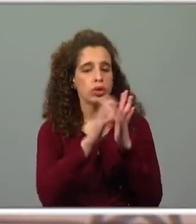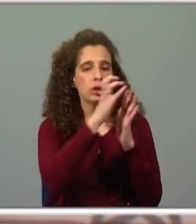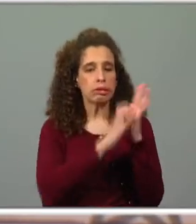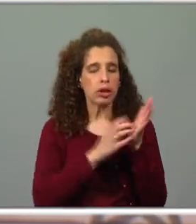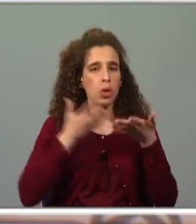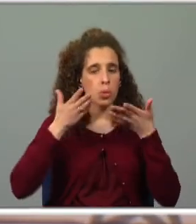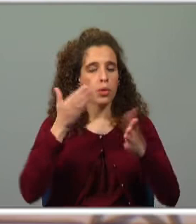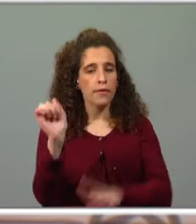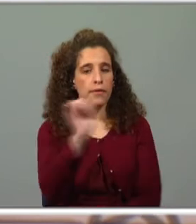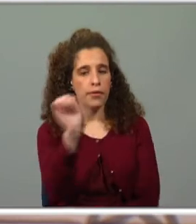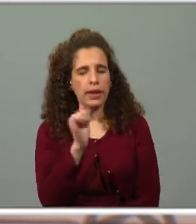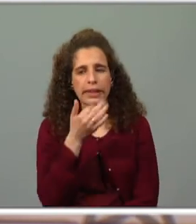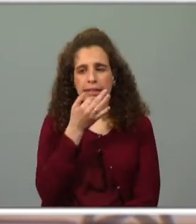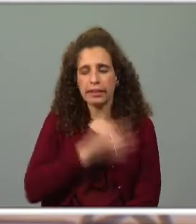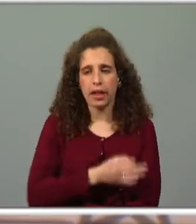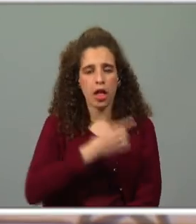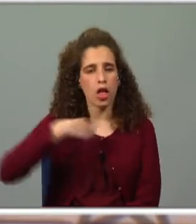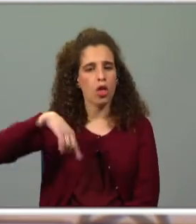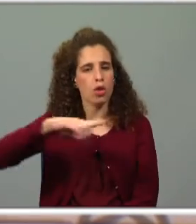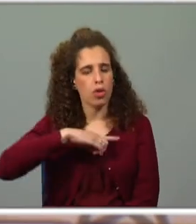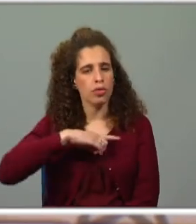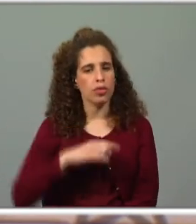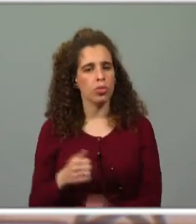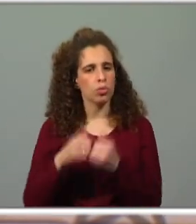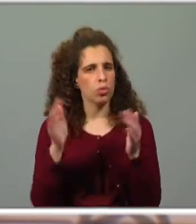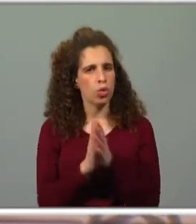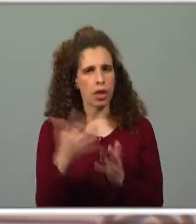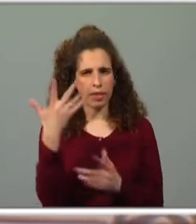com a vossa ajuda tenho certeza que nós vamos estar todos cinco estrelas mas 在你的幫助下，我相信我們我們都會是五顆星，但是